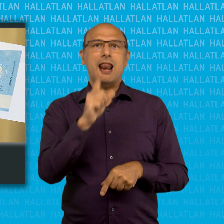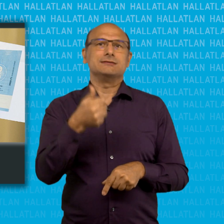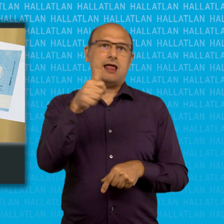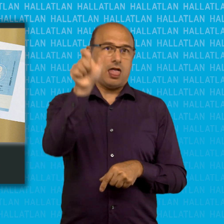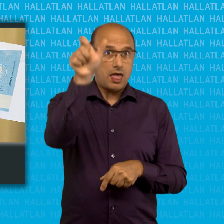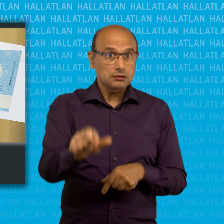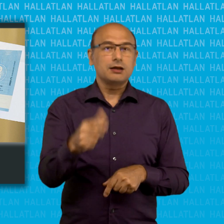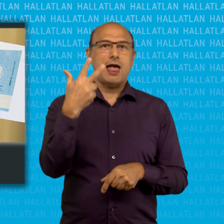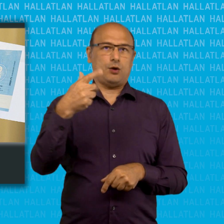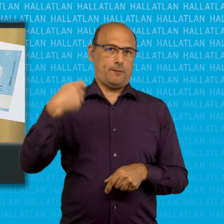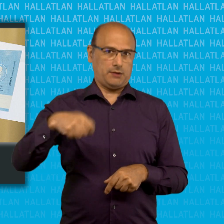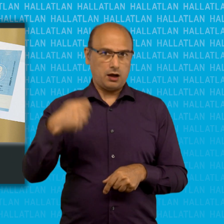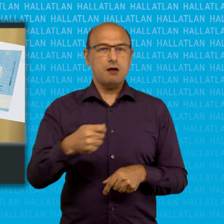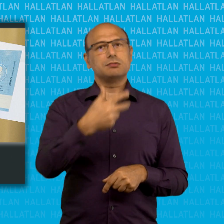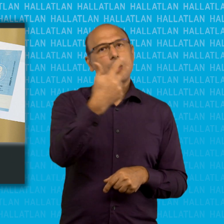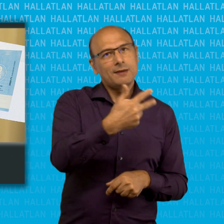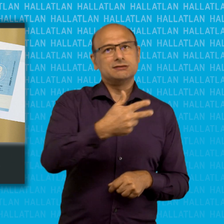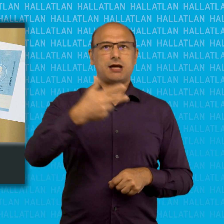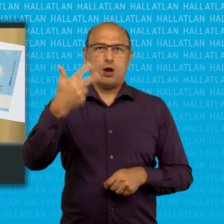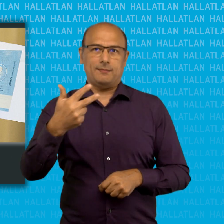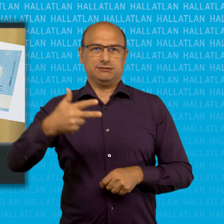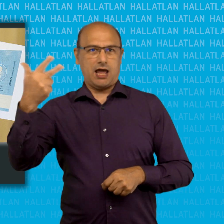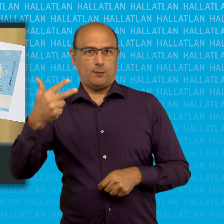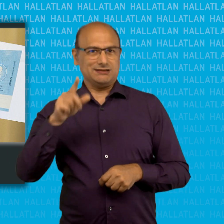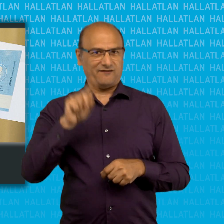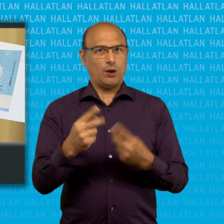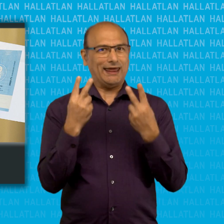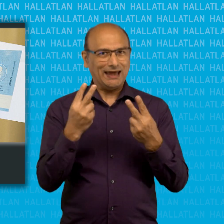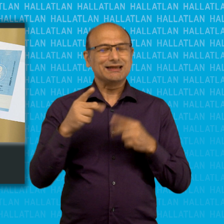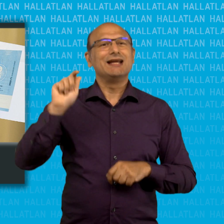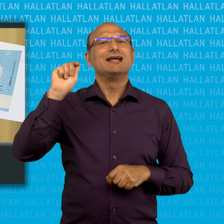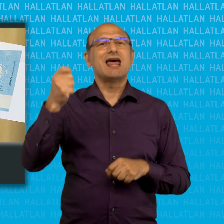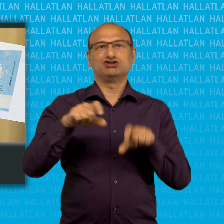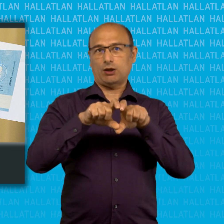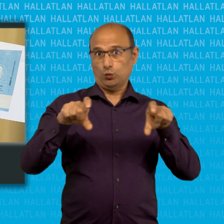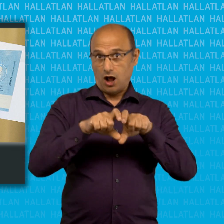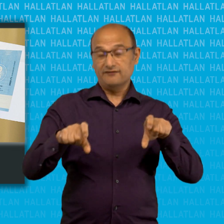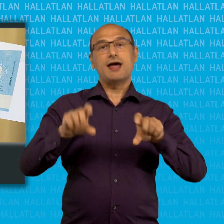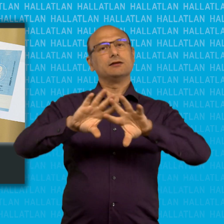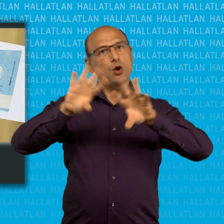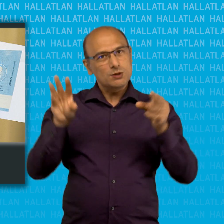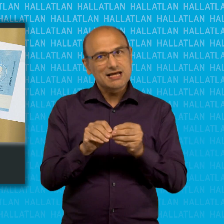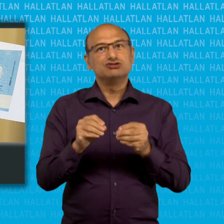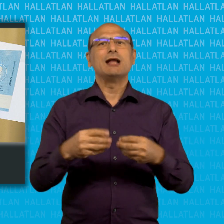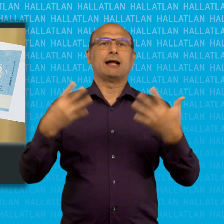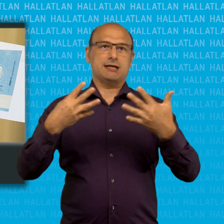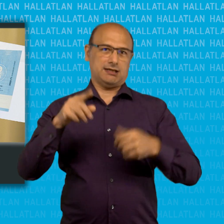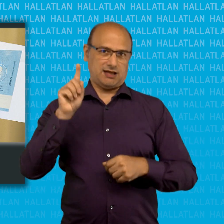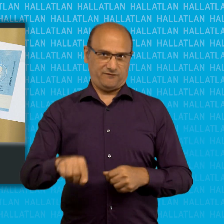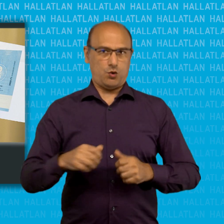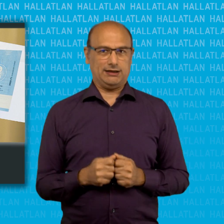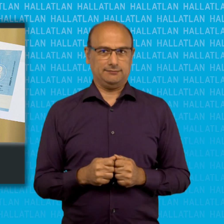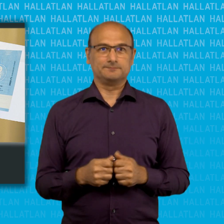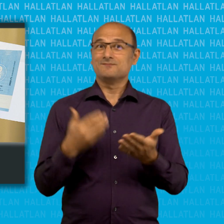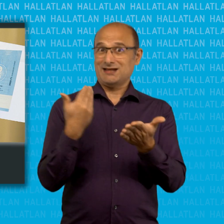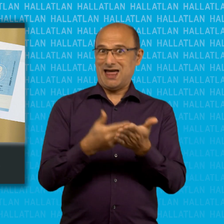személyenként 9000 Ft, 3 darab 3 ezer forint címletű rezsiutalványt,